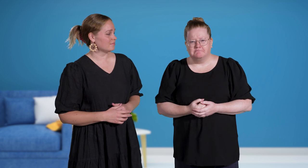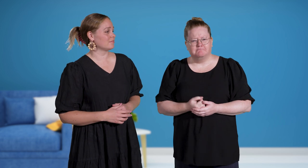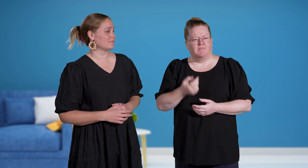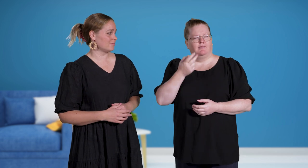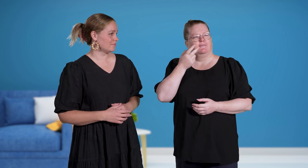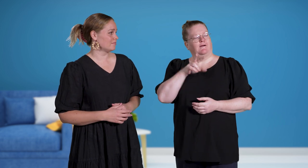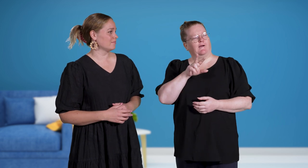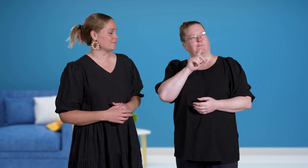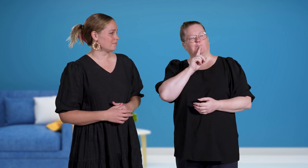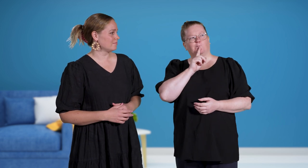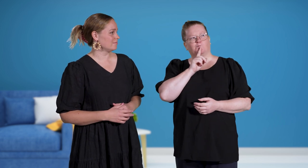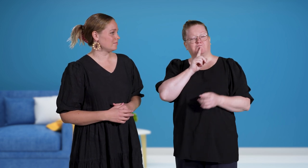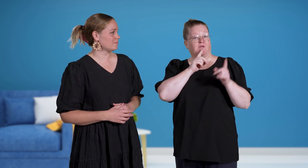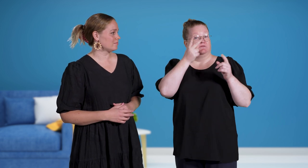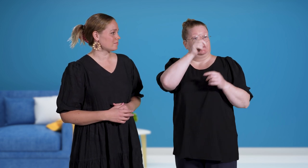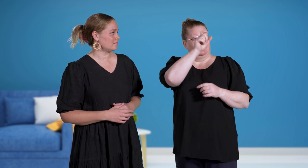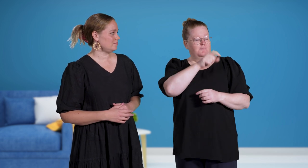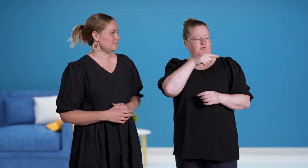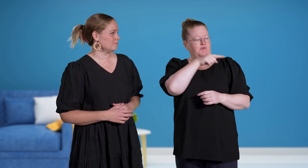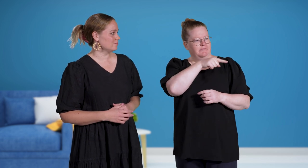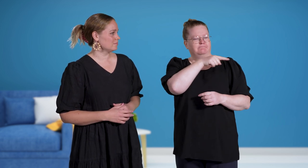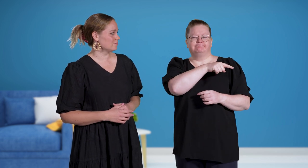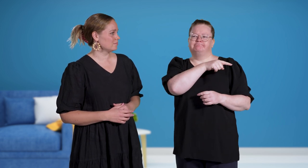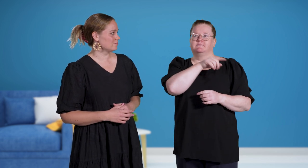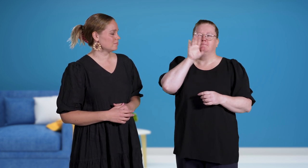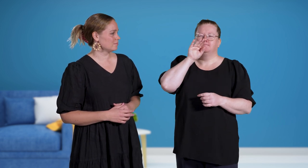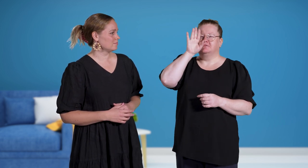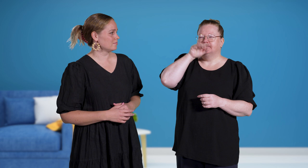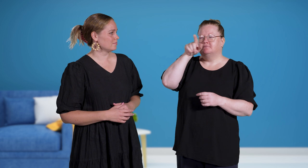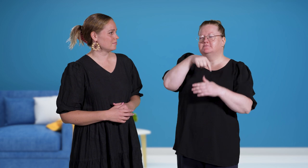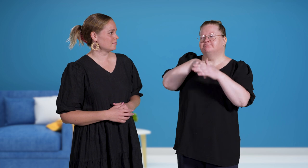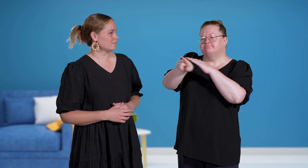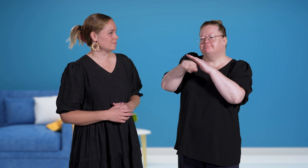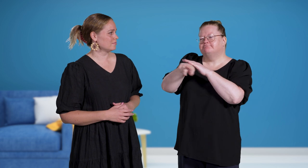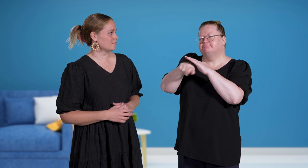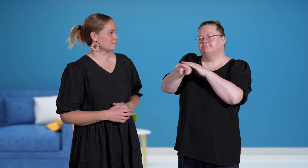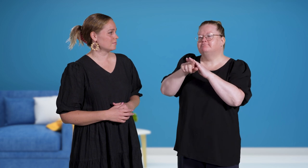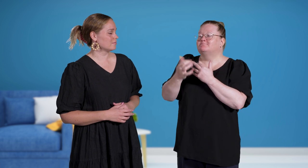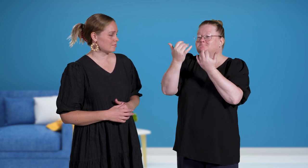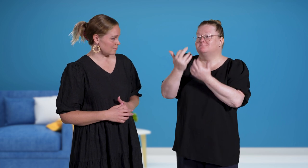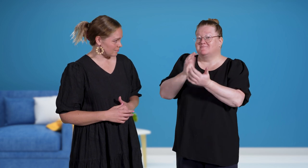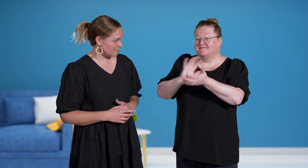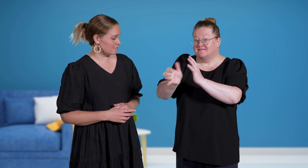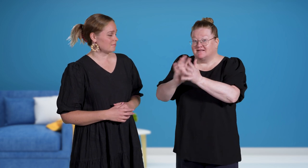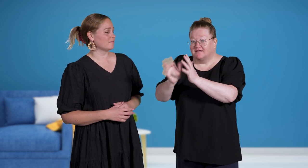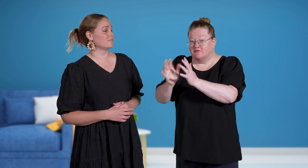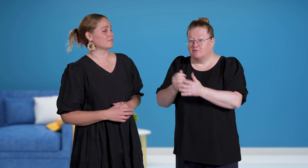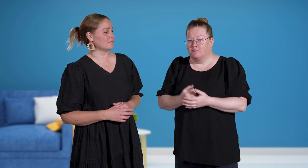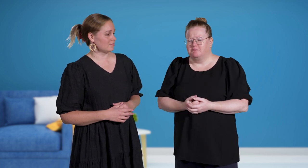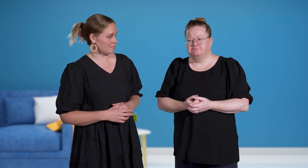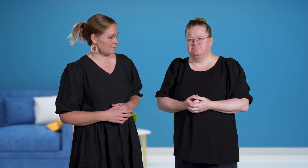käyvän ikäihmisten luona juttelemassa, -